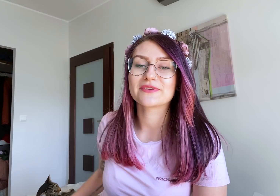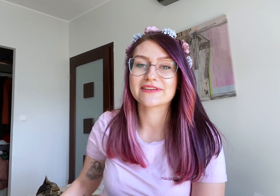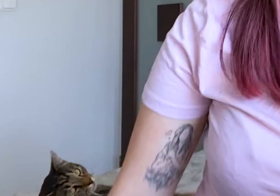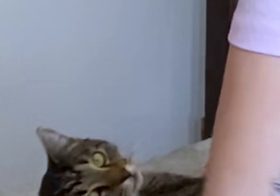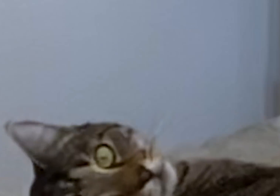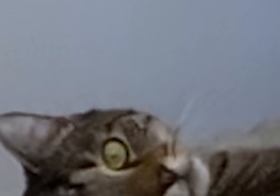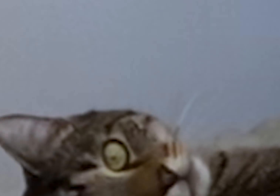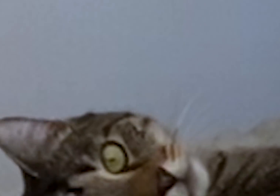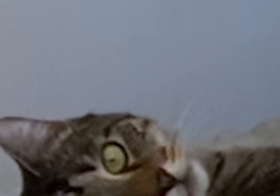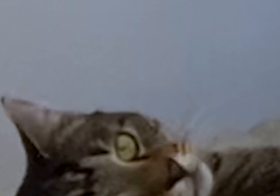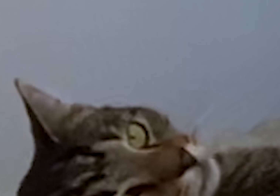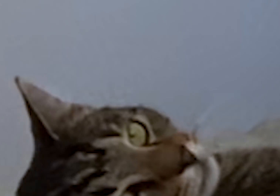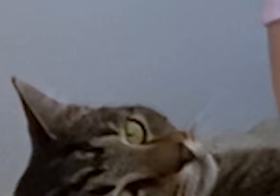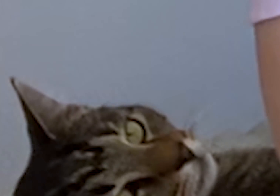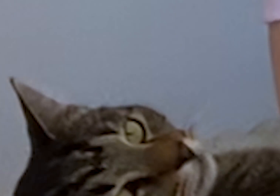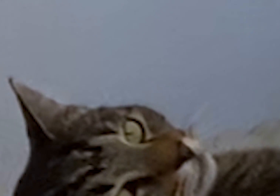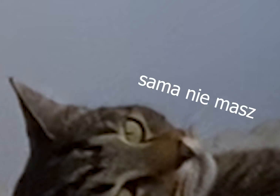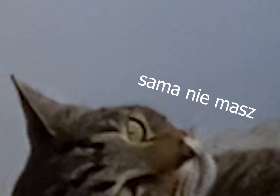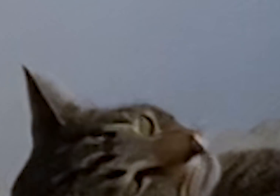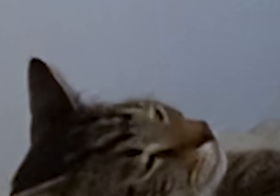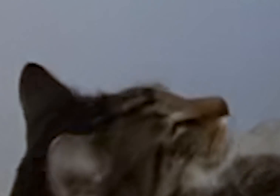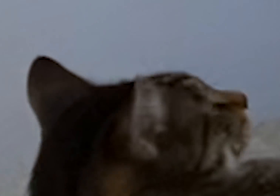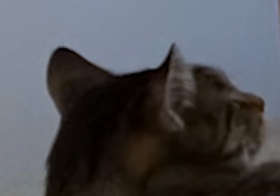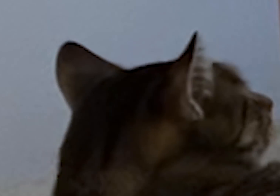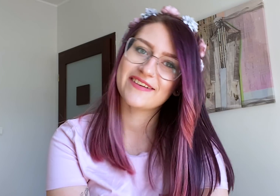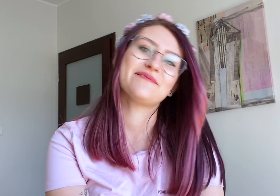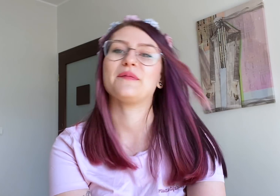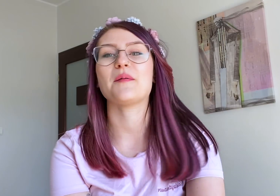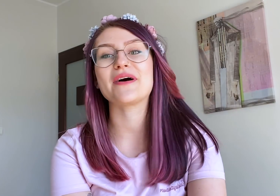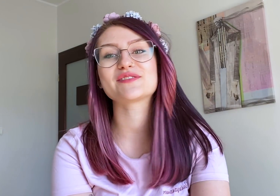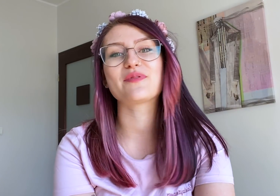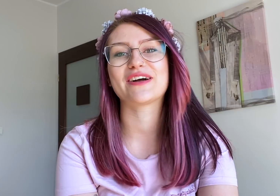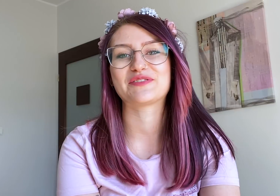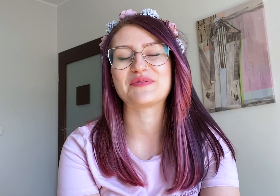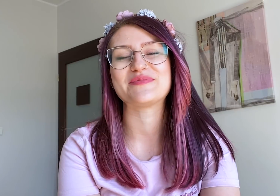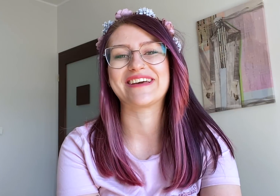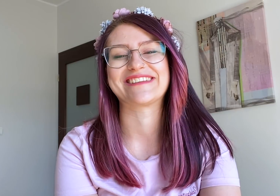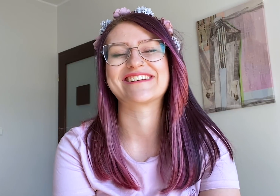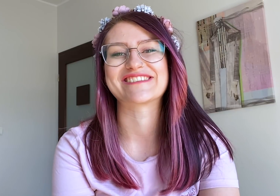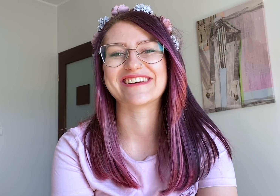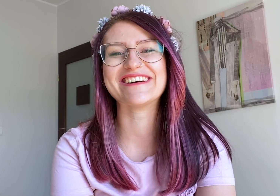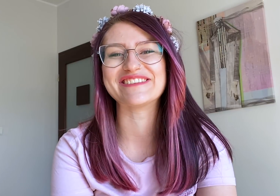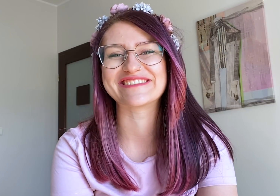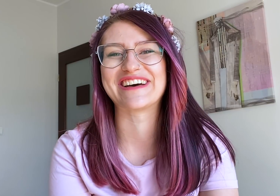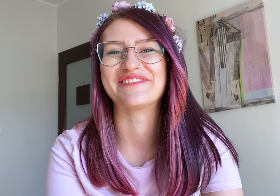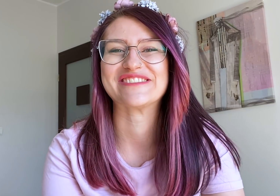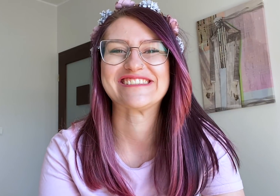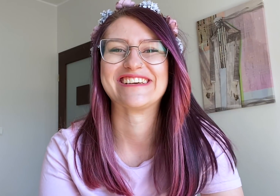Ma taki problem, że nie ma przeciwstawnych kciuków, ale ma bardzo bogatą mimikę, tak że... uda mu się.